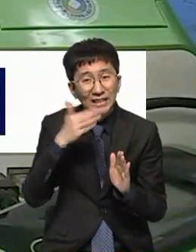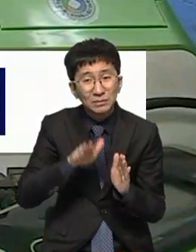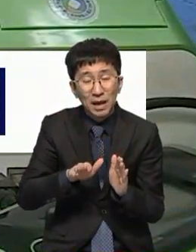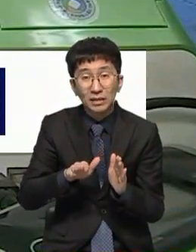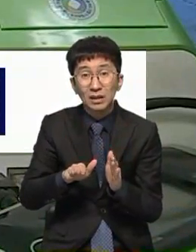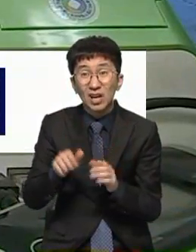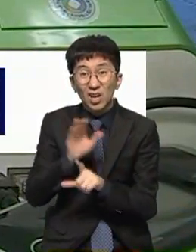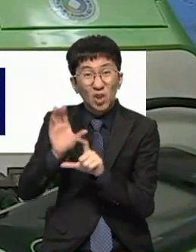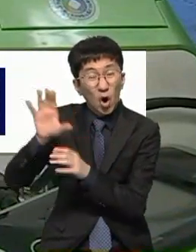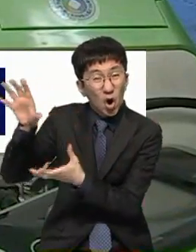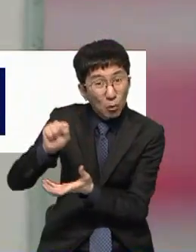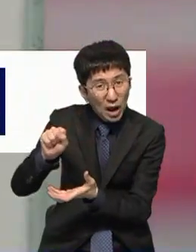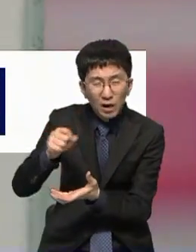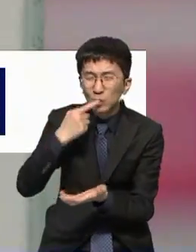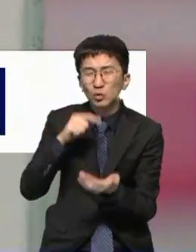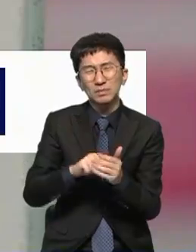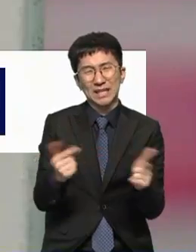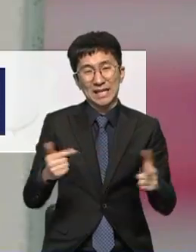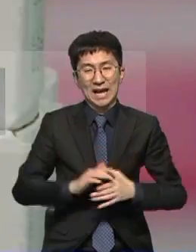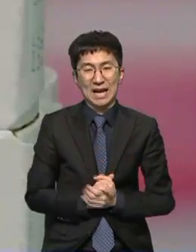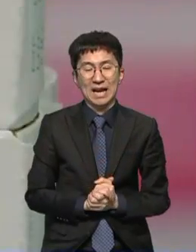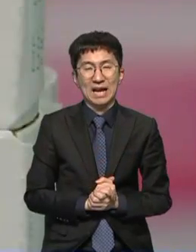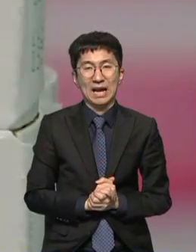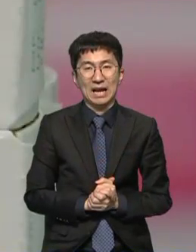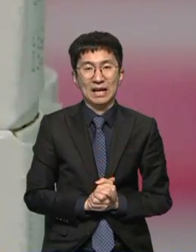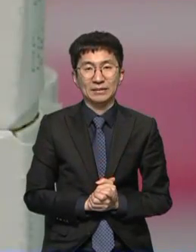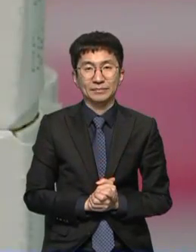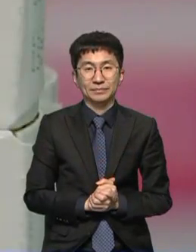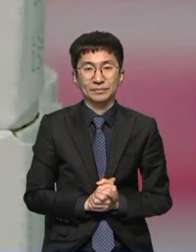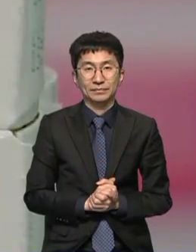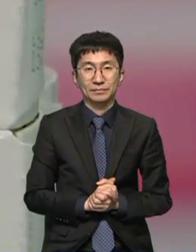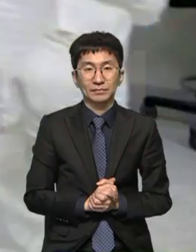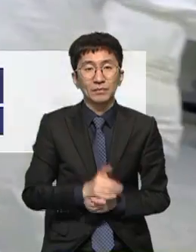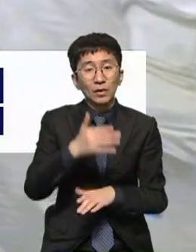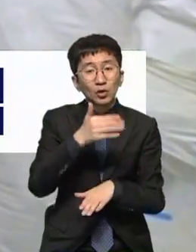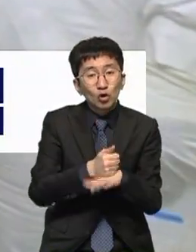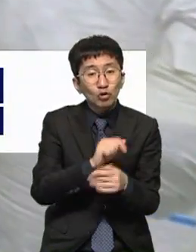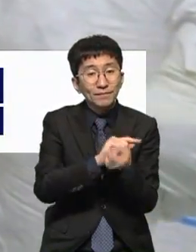도입하기는 쉽지 않다는 분석도 나옵니다. 그래서 MSD의 또 다른 먹는 치료제